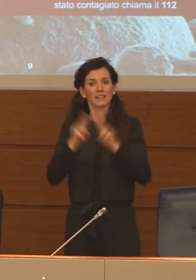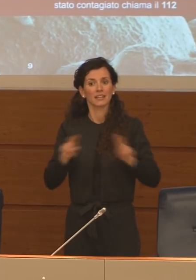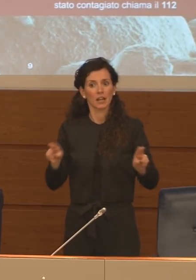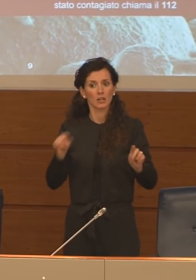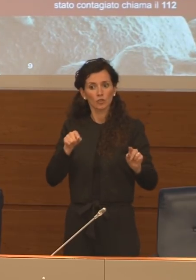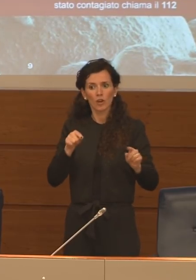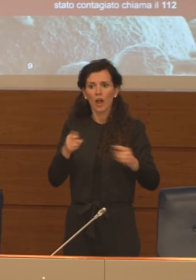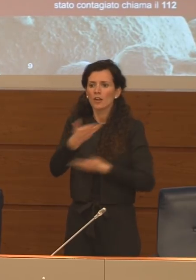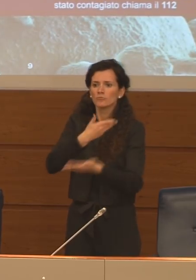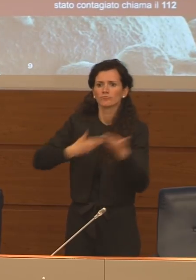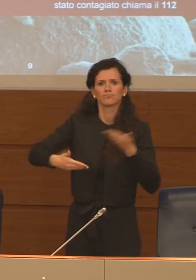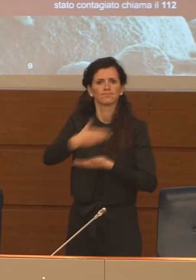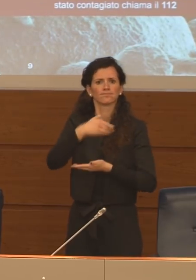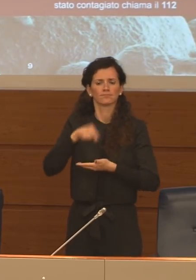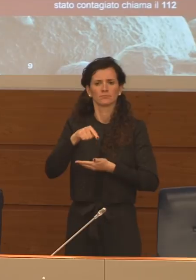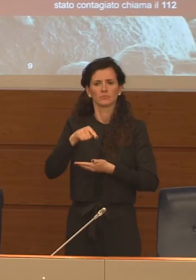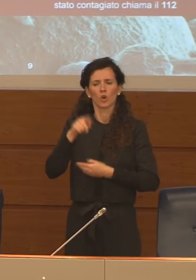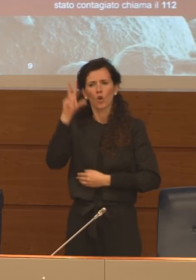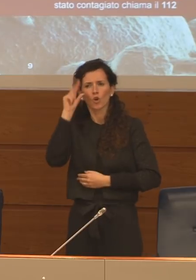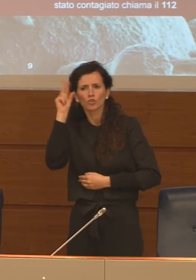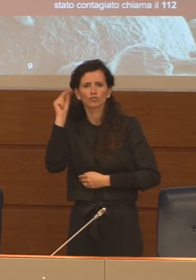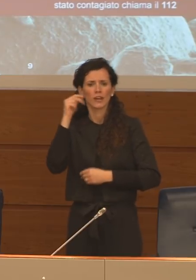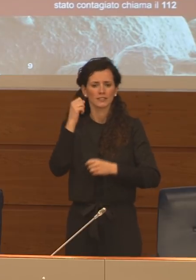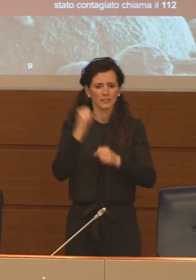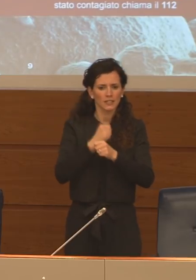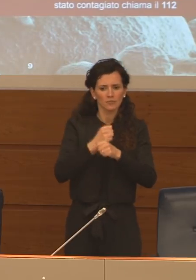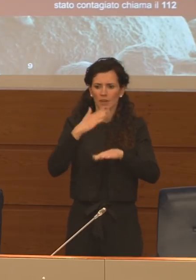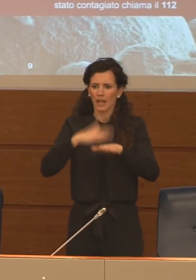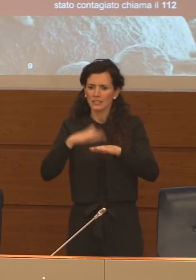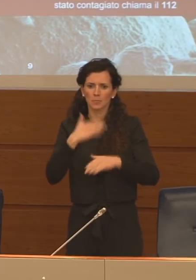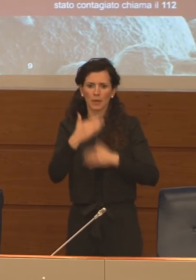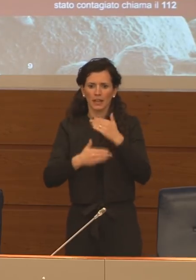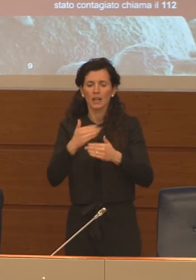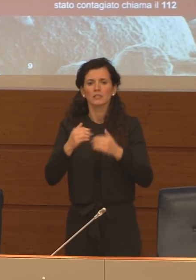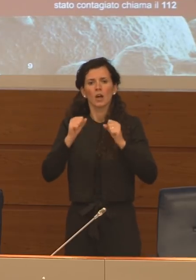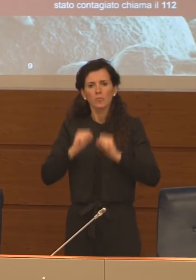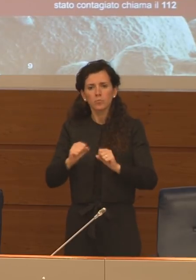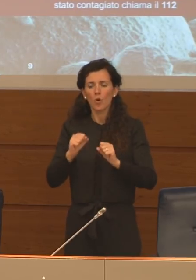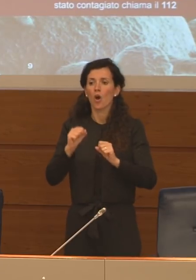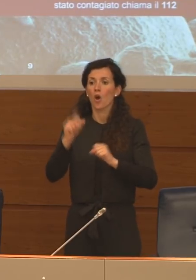modo che tutti possiamo progredire nella conoscenza per prevenire e controllare